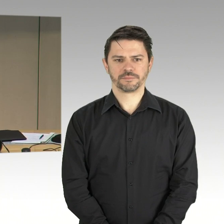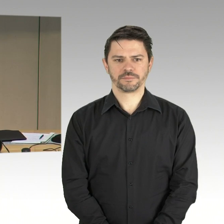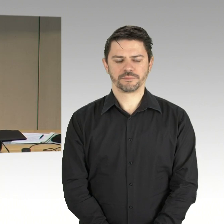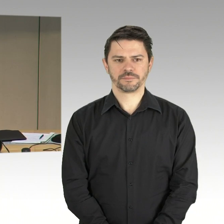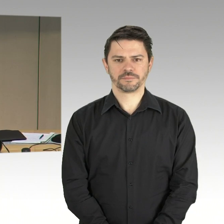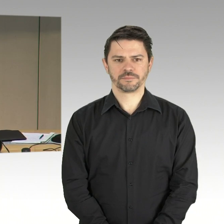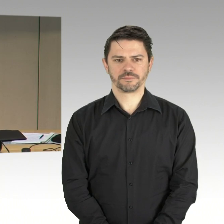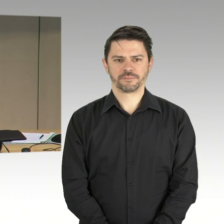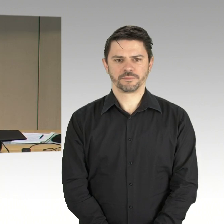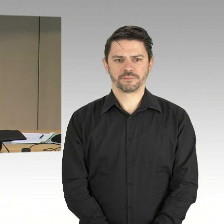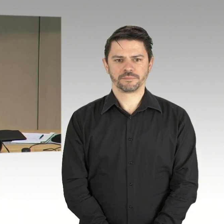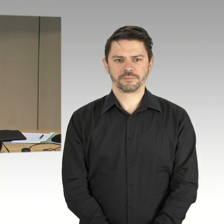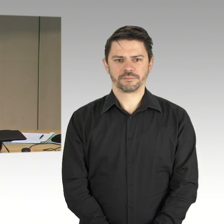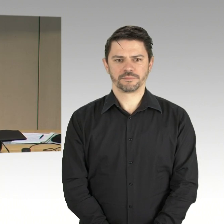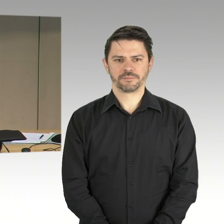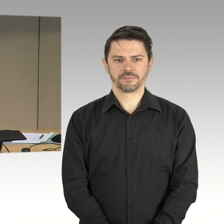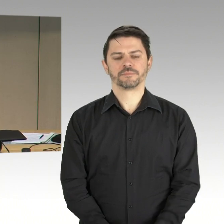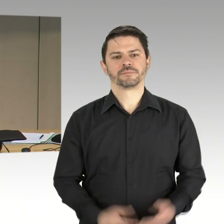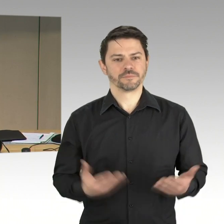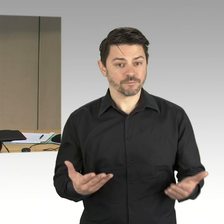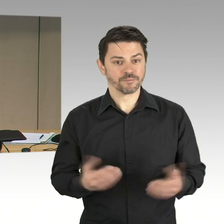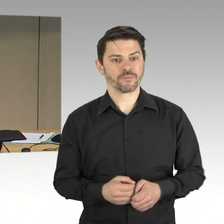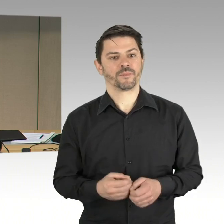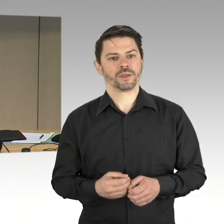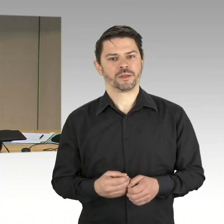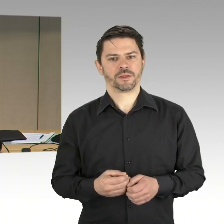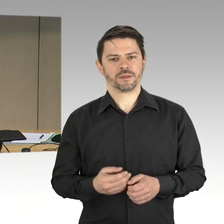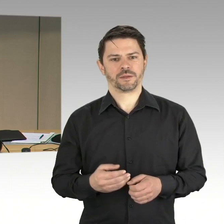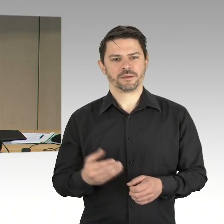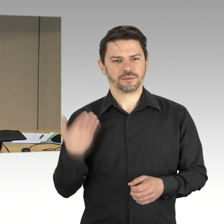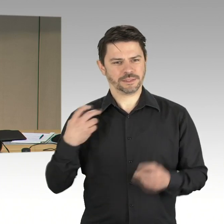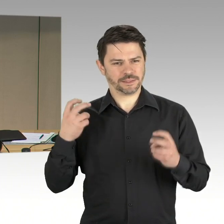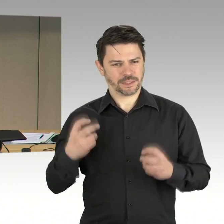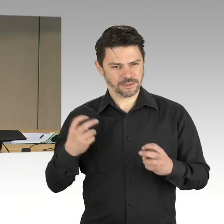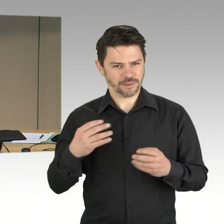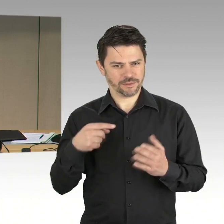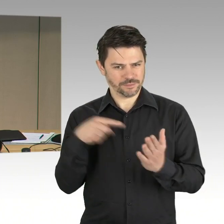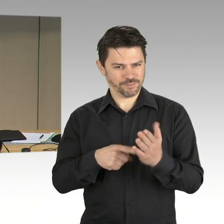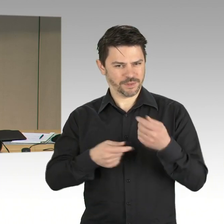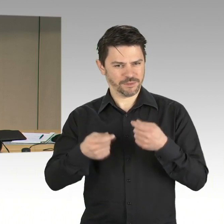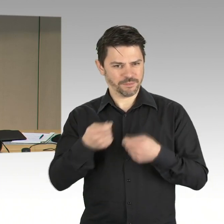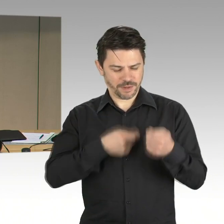und Antrag der FDP zum Thema "die IAA nach Berlin holen, Frau Pop duckt sich weg, Klinsmann muss ran,